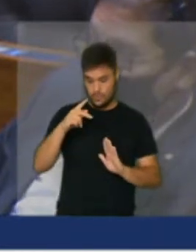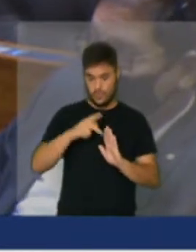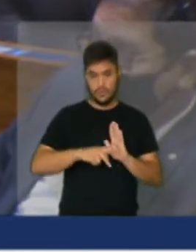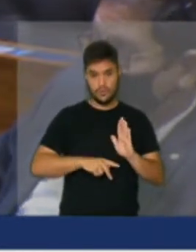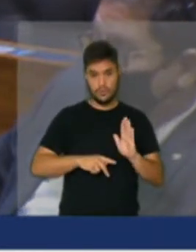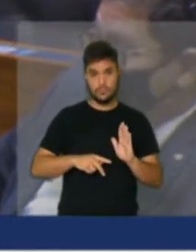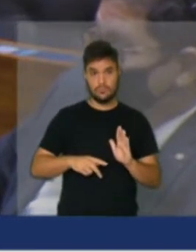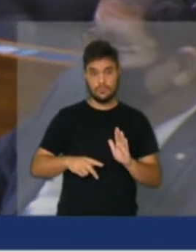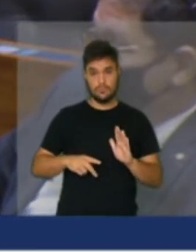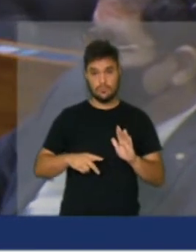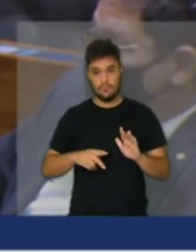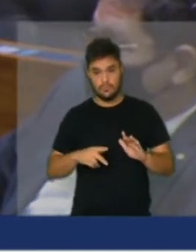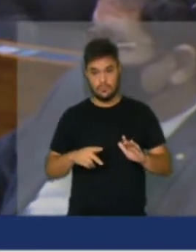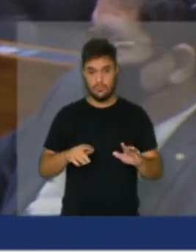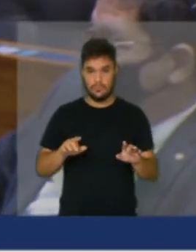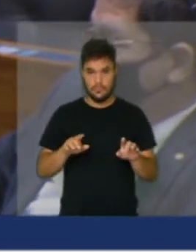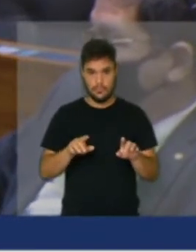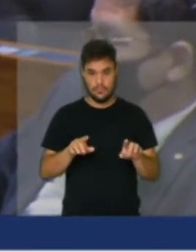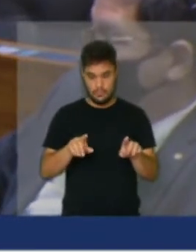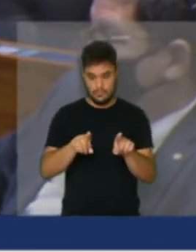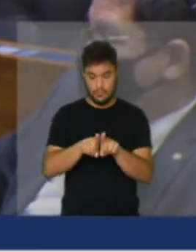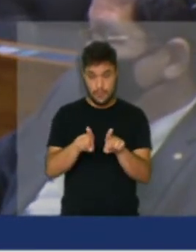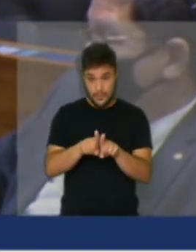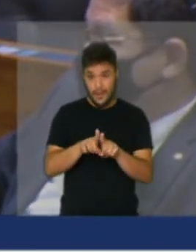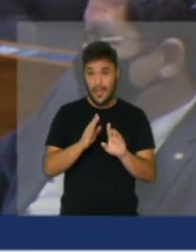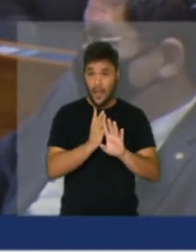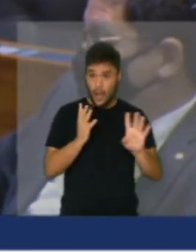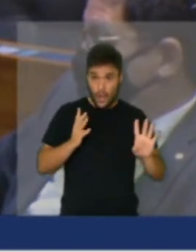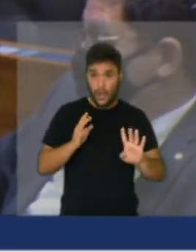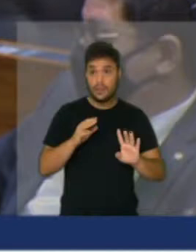A ORDEM EM QUE ELES SERIAM VOTADOS-- [INTERRUPÇÃO DO ÁUDIO]. OS PROJETOS QUE SERIAM VOTADOS E A ORDEM QUE